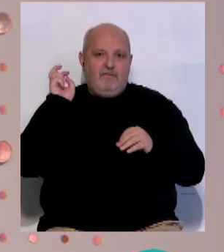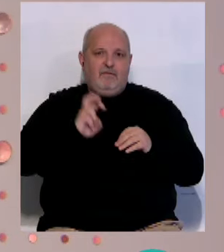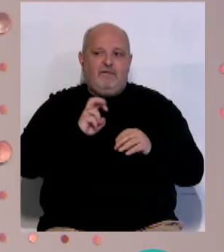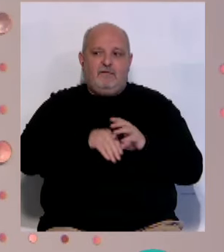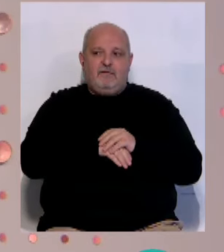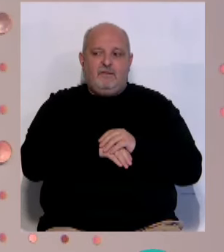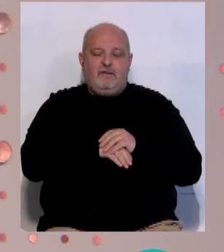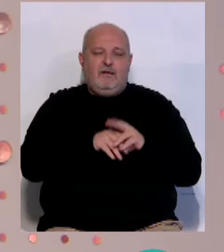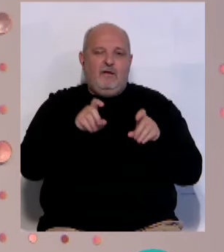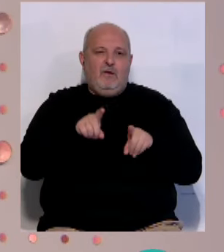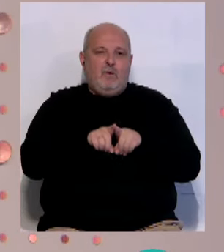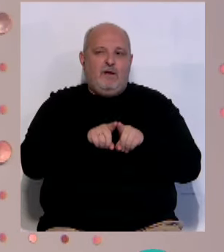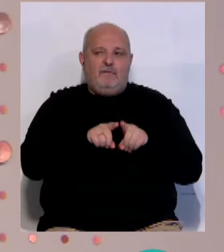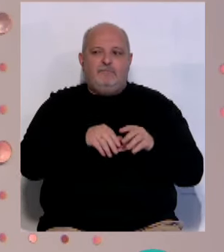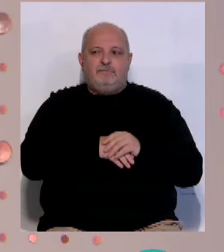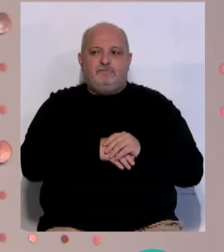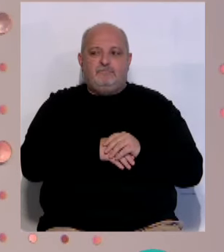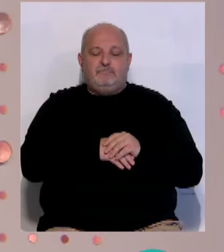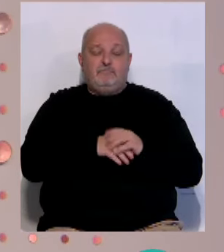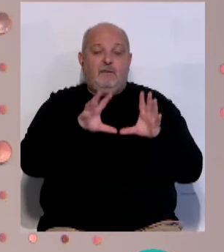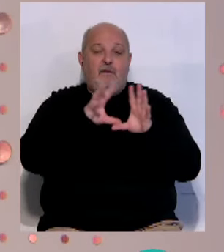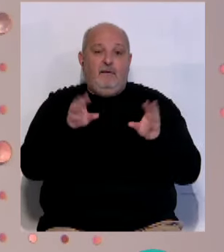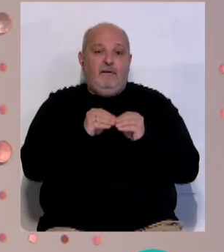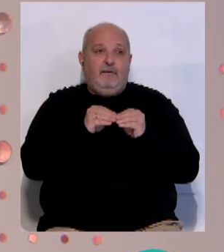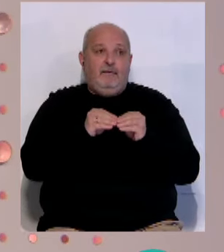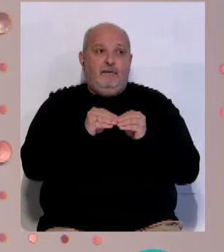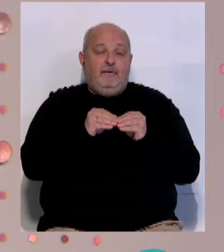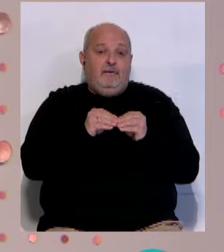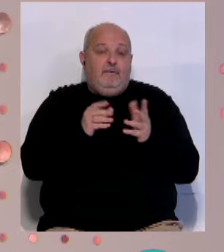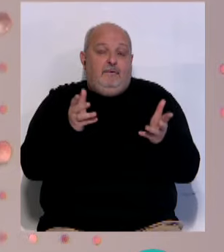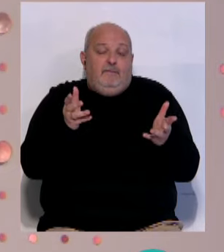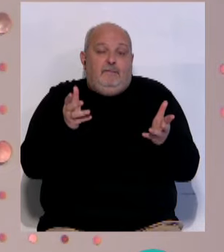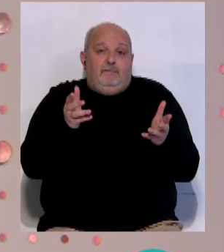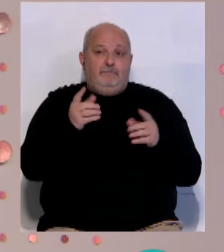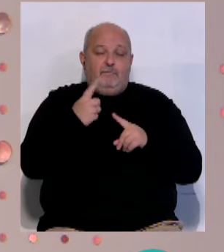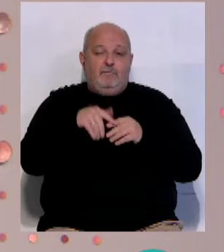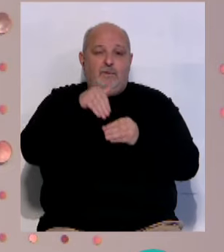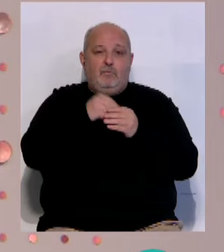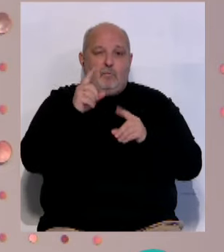yo creo que es un poquito no pero En definitiva yo creo que ahí Se juntaron muchos problemas como él